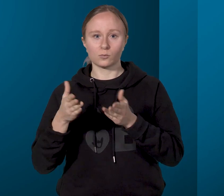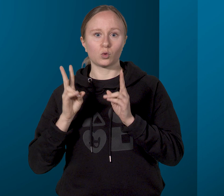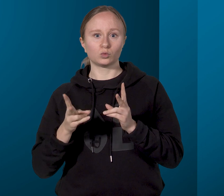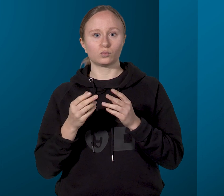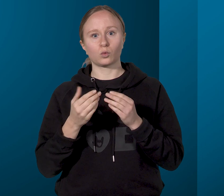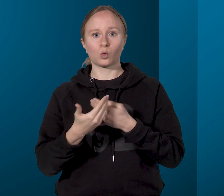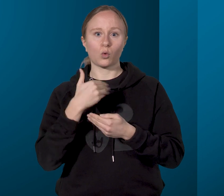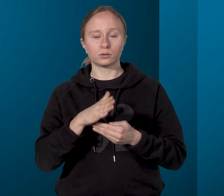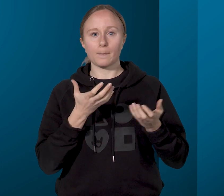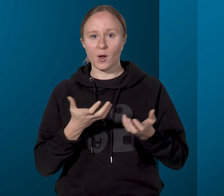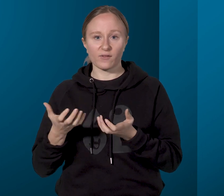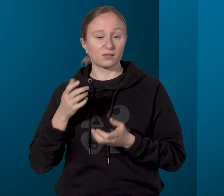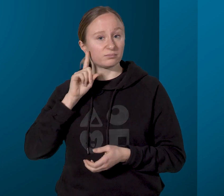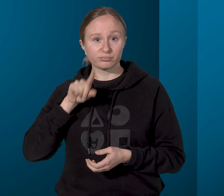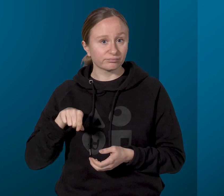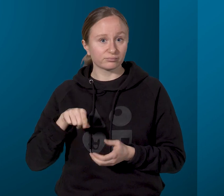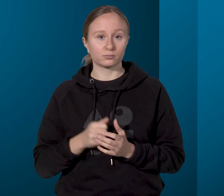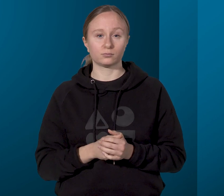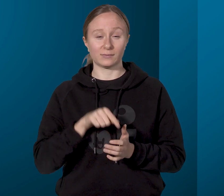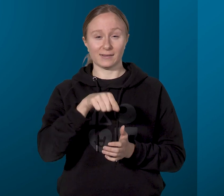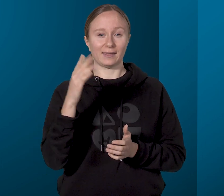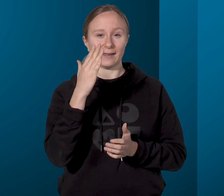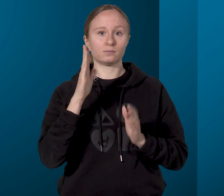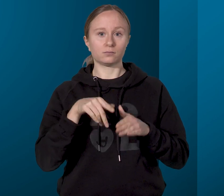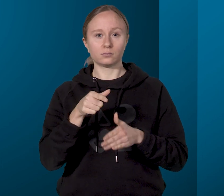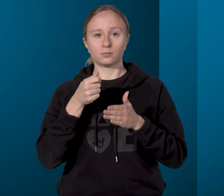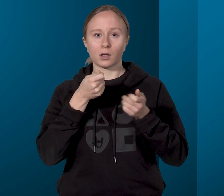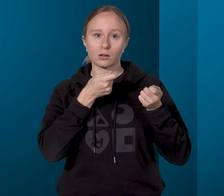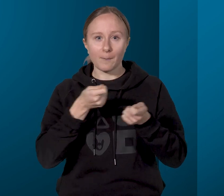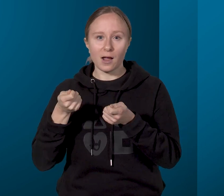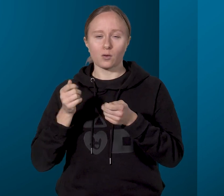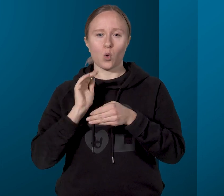och över att kundernas behov ignoreras. Då avslutades kampanjen med en demonstration -